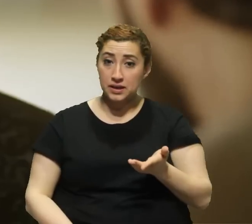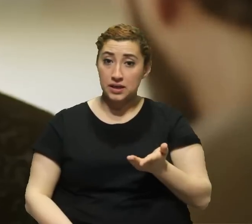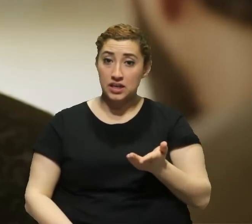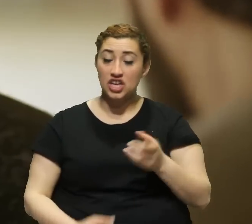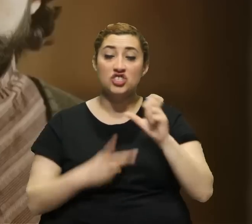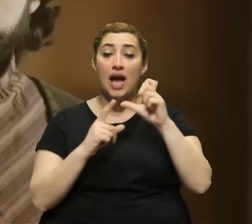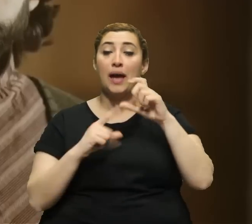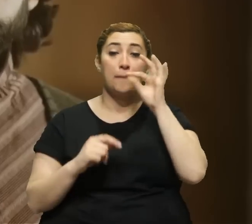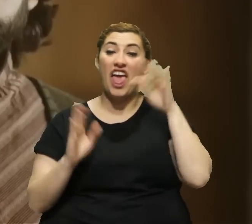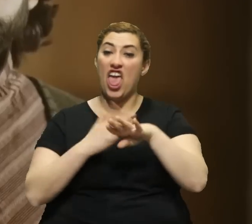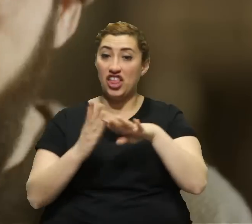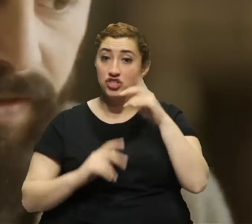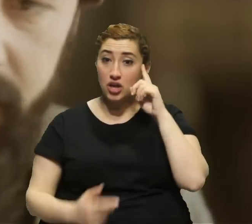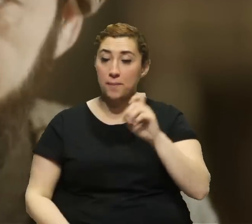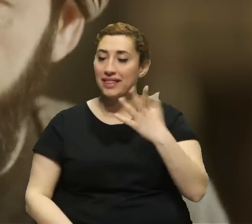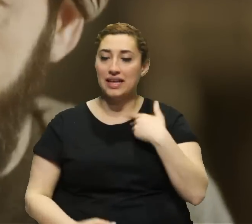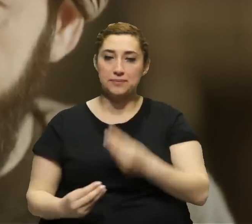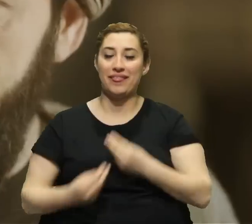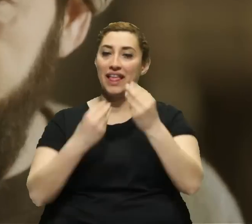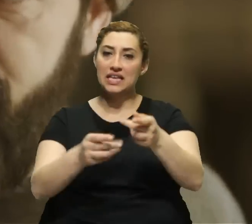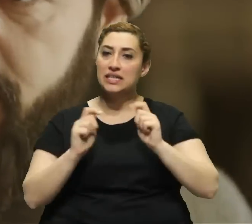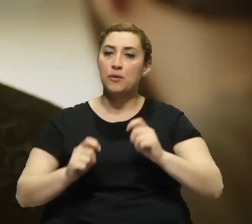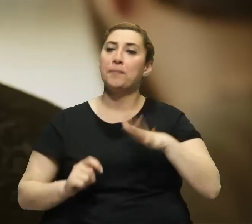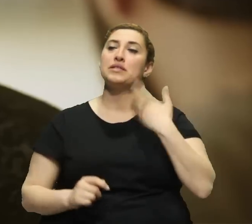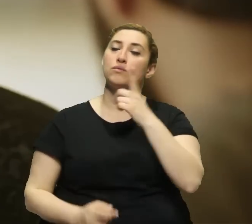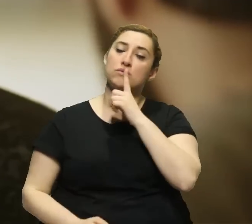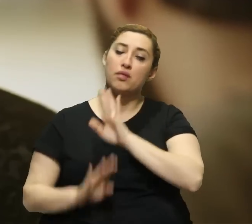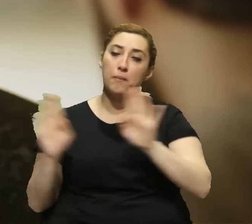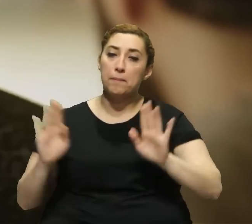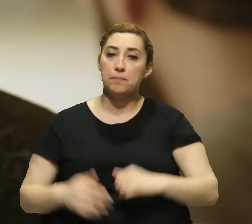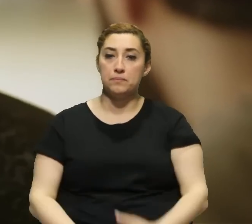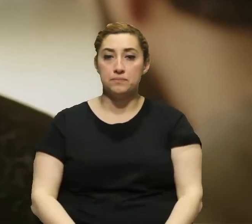Şahin Bey nesne midir ki; nasıl teslim edelim istemez ise?